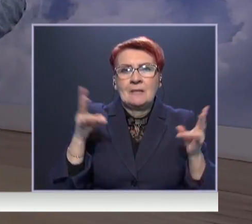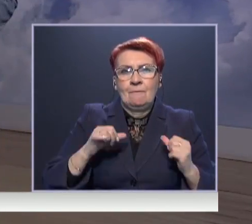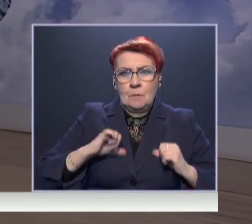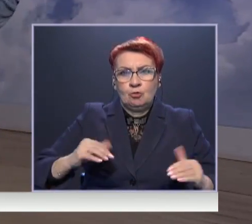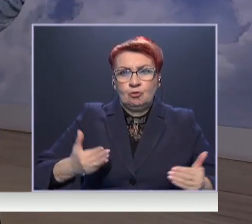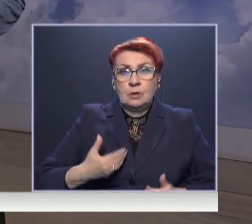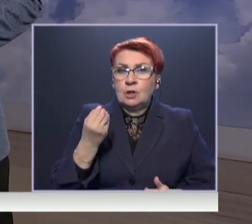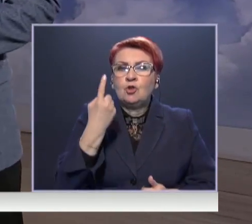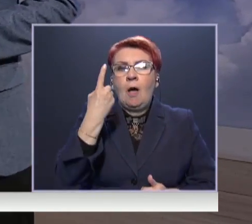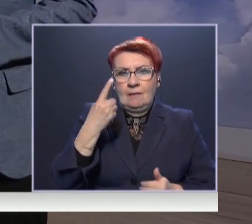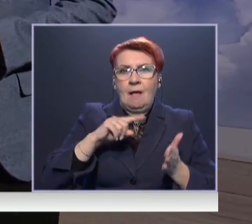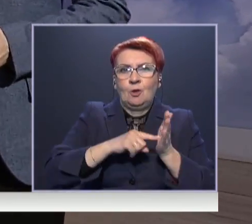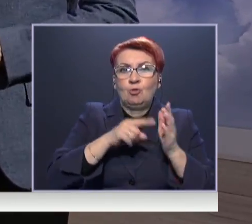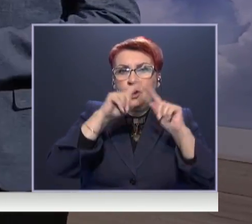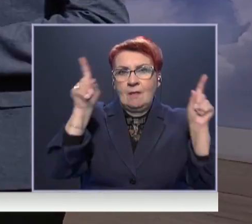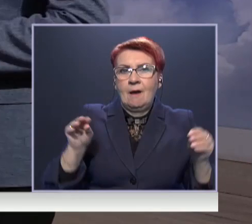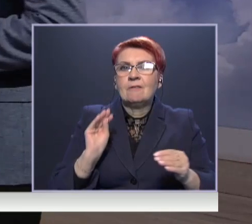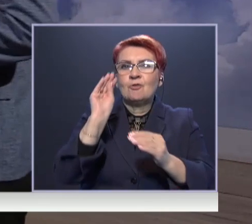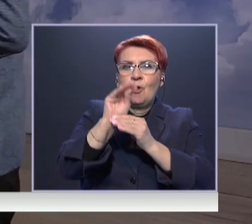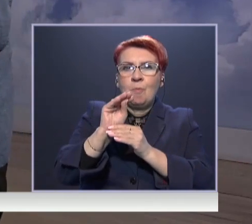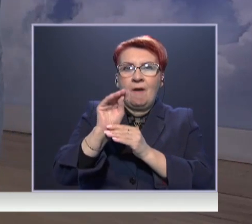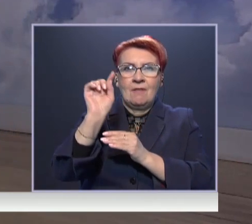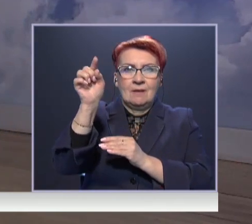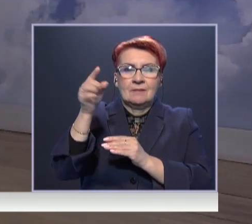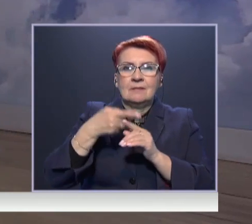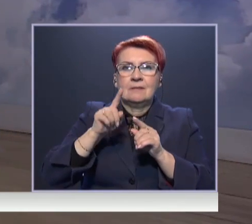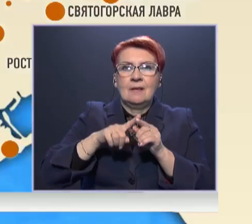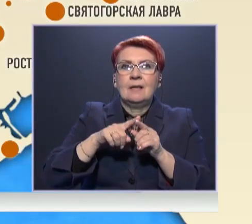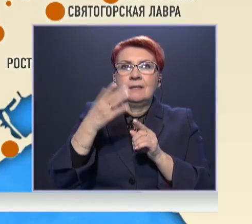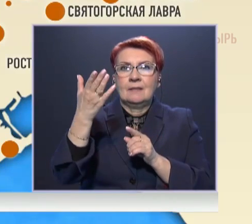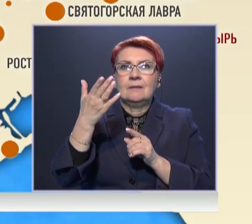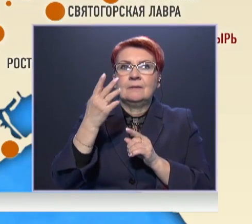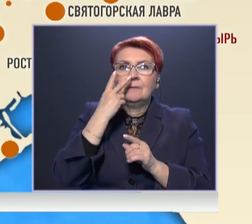точка добавилась на карте среди таких учреждений это касперовский монастырь Вот сейчас он появится